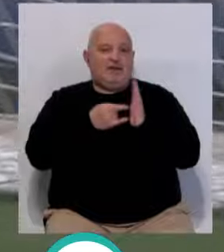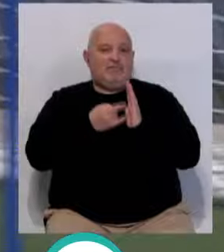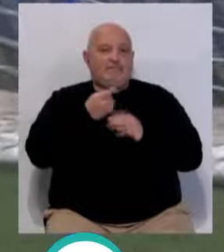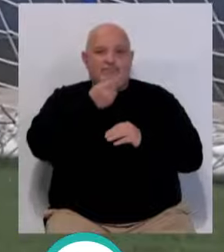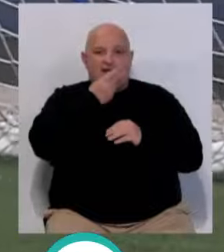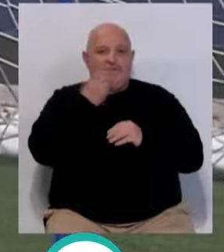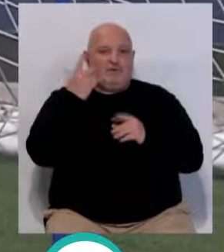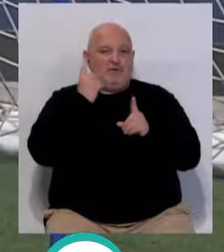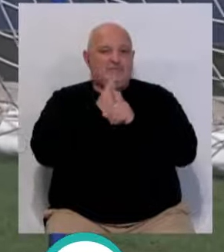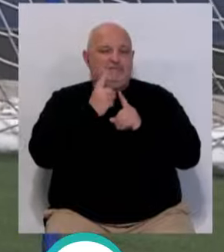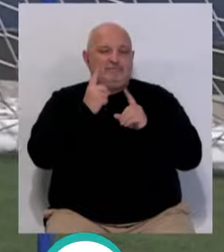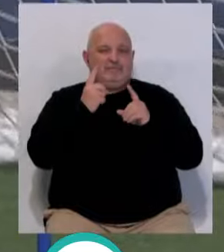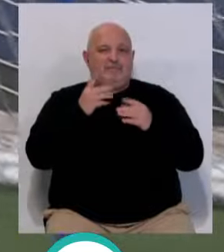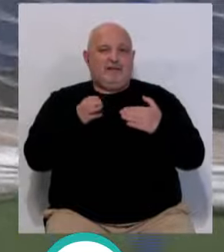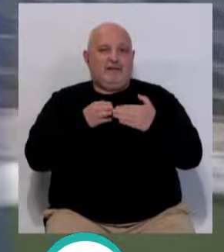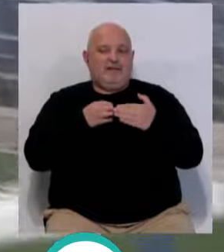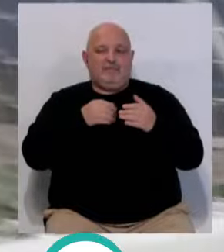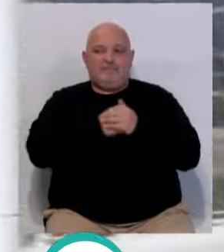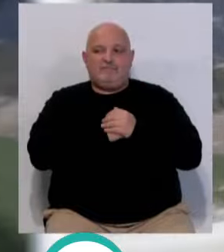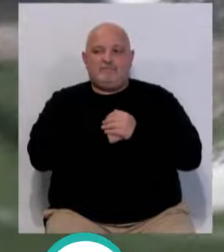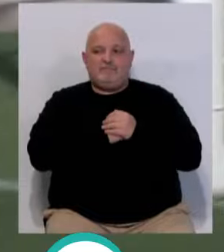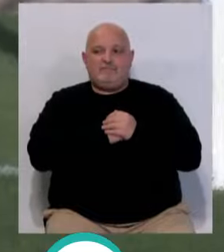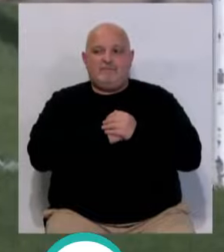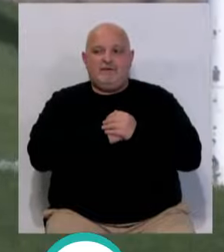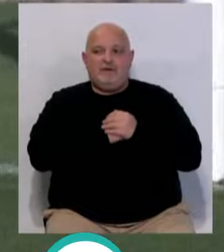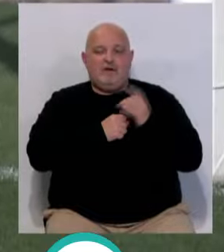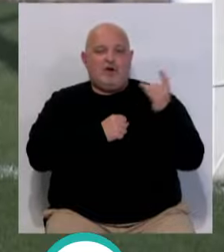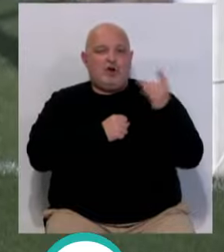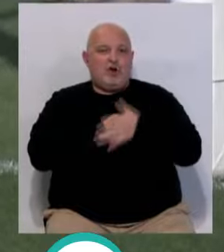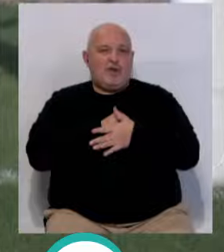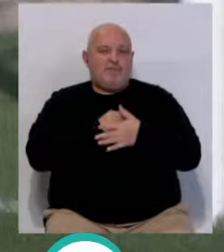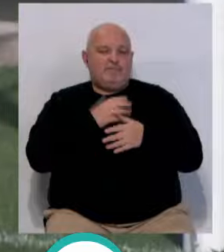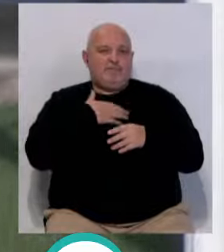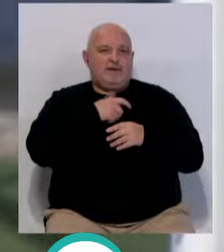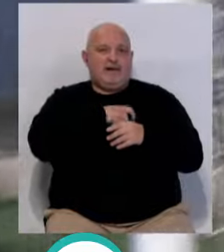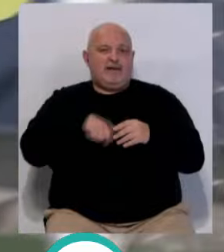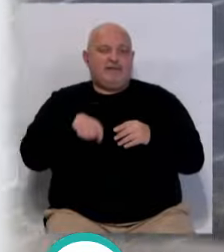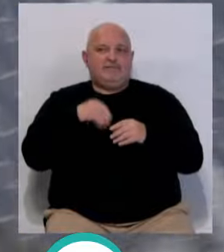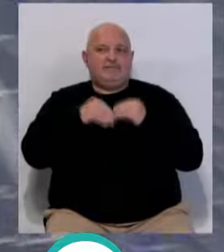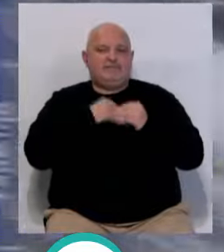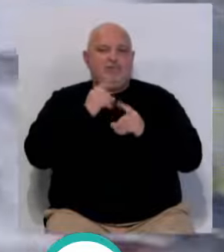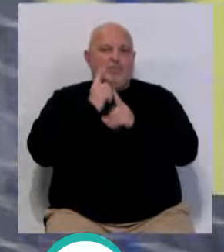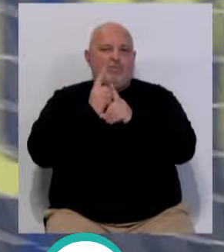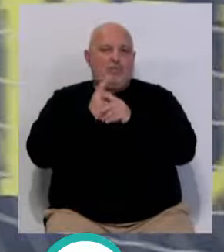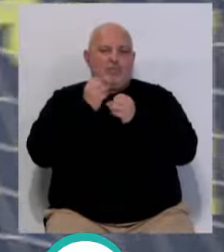decir en el saque de esquina pues llegaba el gol de del Rayo ha recibido muchas críticas Conan Se